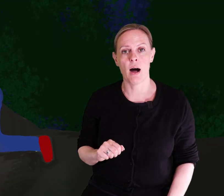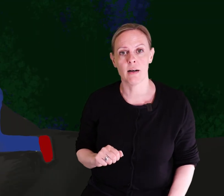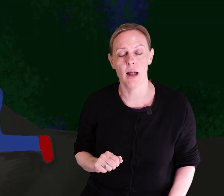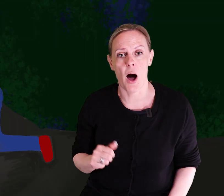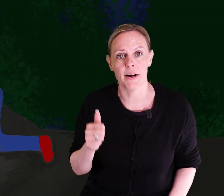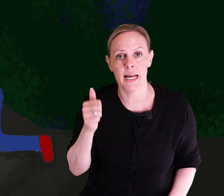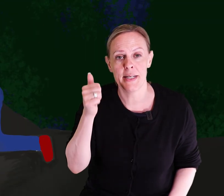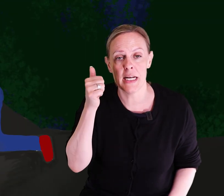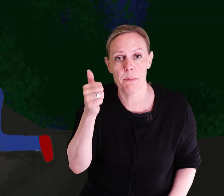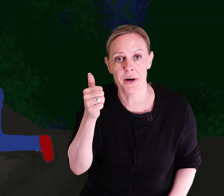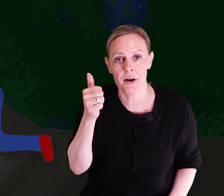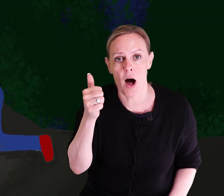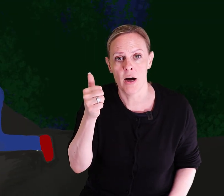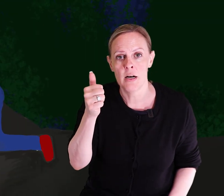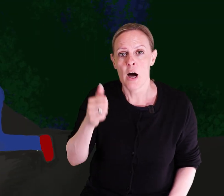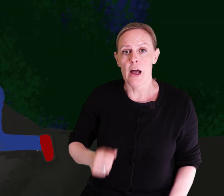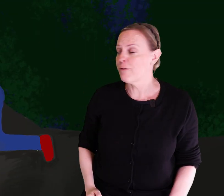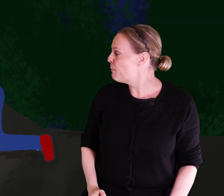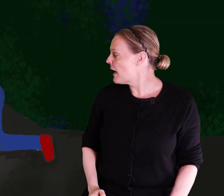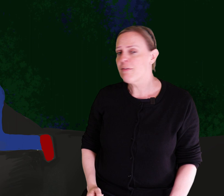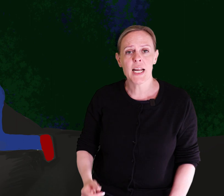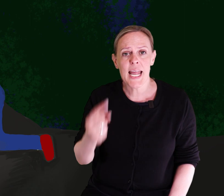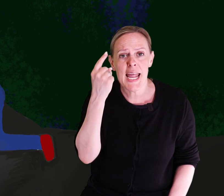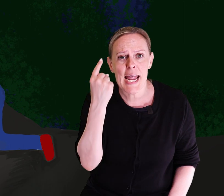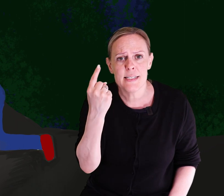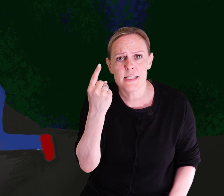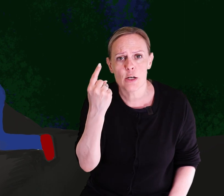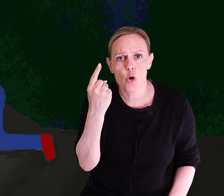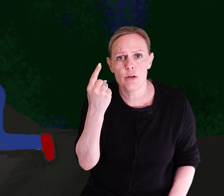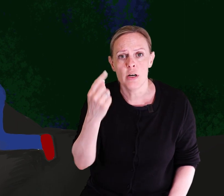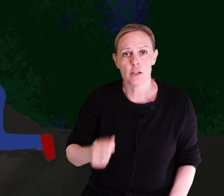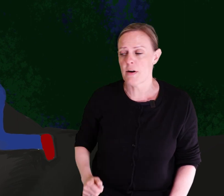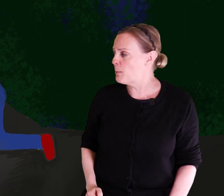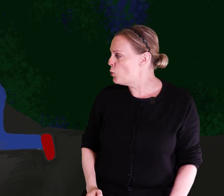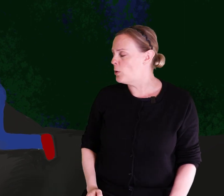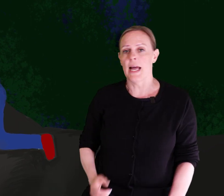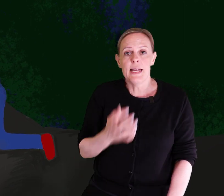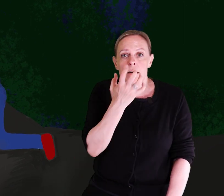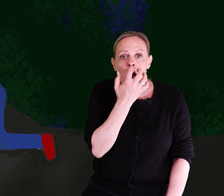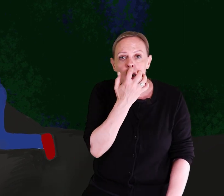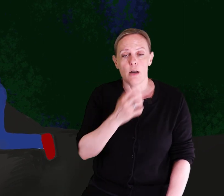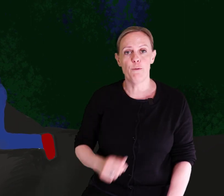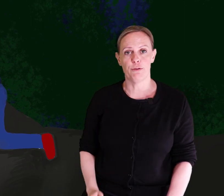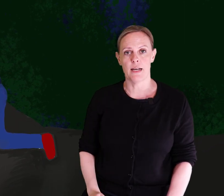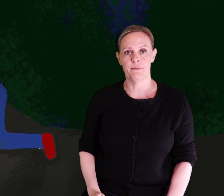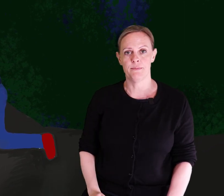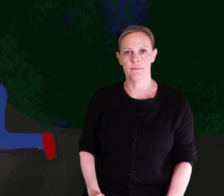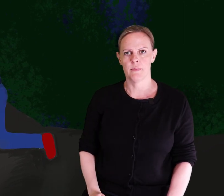han klarade det det gick bra bara efter en sekund så var dom ute i kalla luften